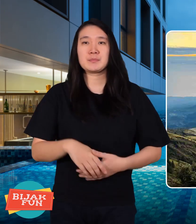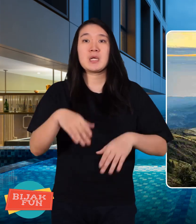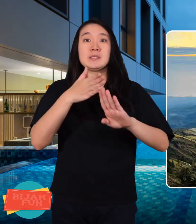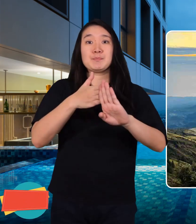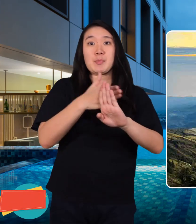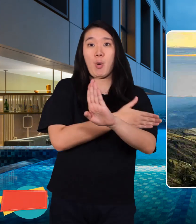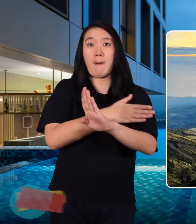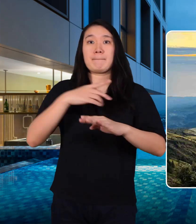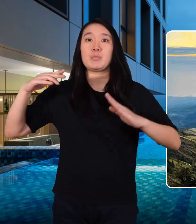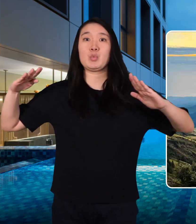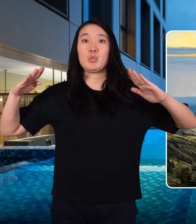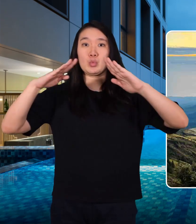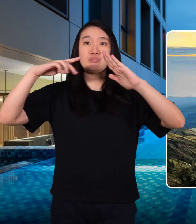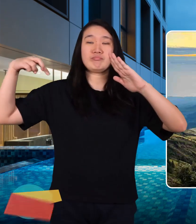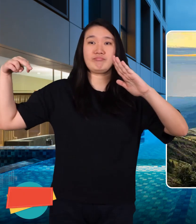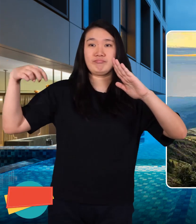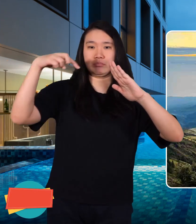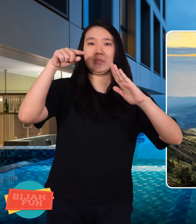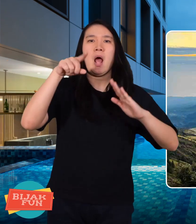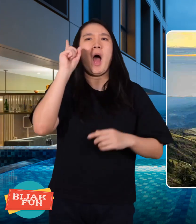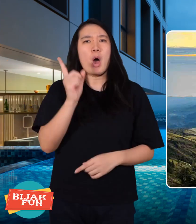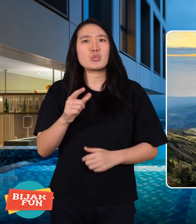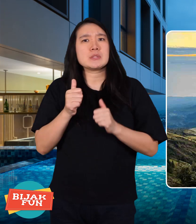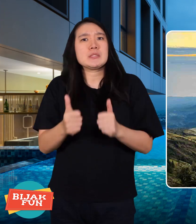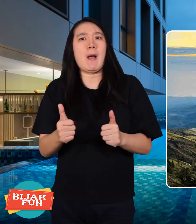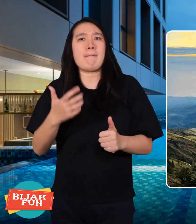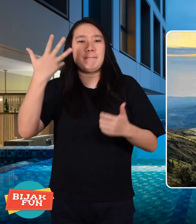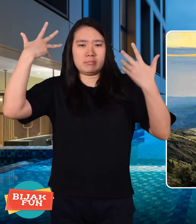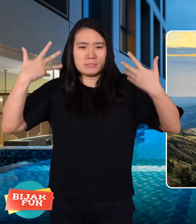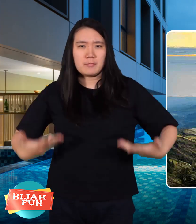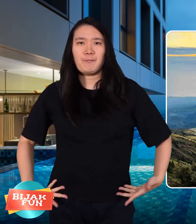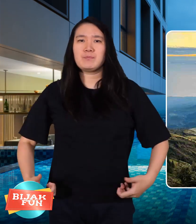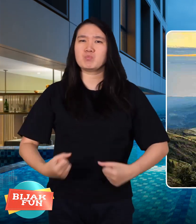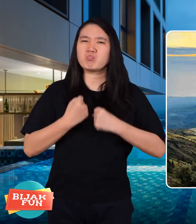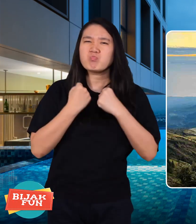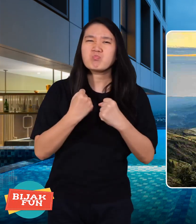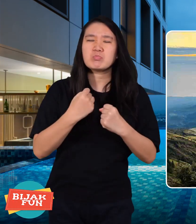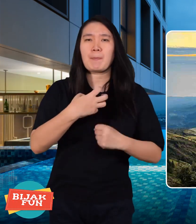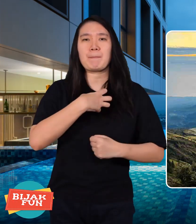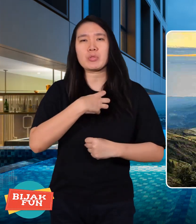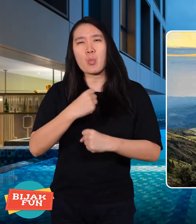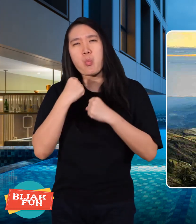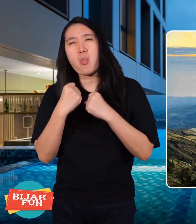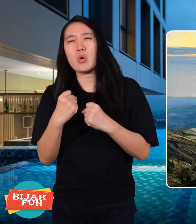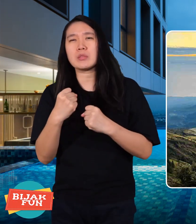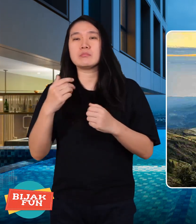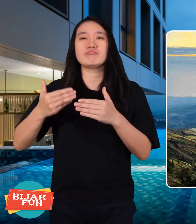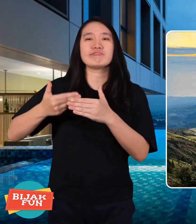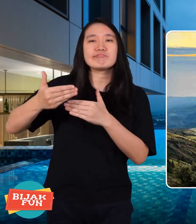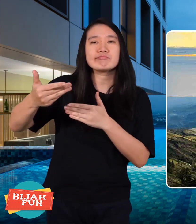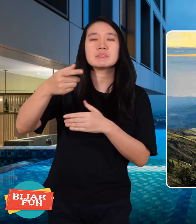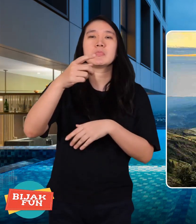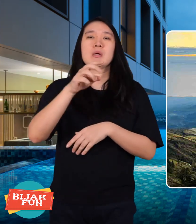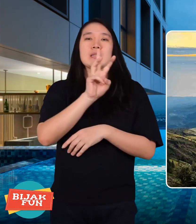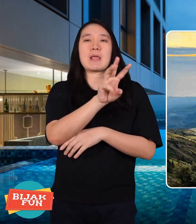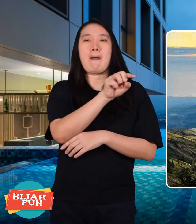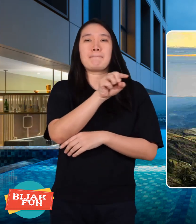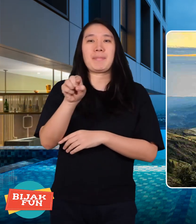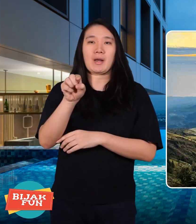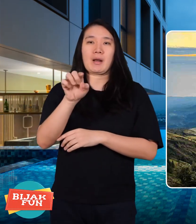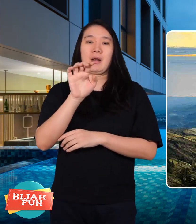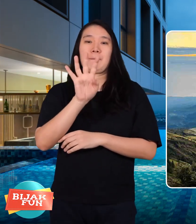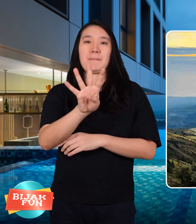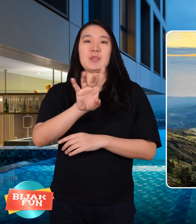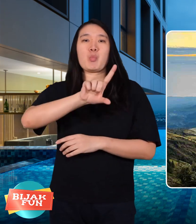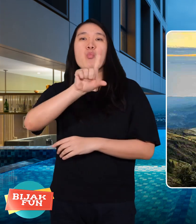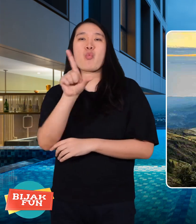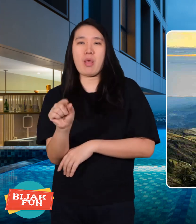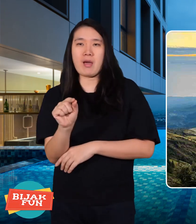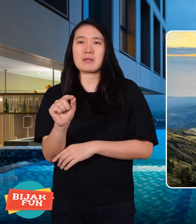Sebelum naik gunung, harus siap fisik dan mental yang kuat selama 3-4 bulan